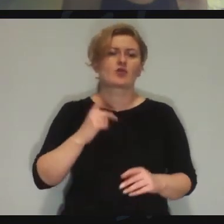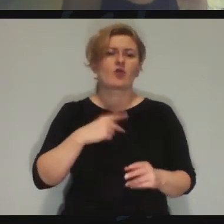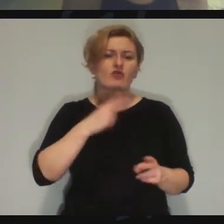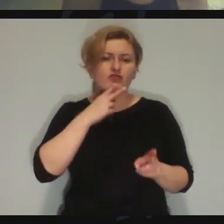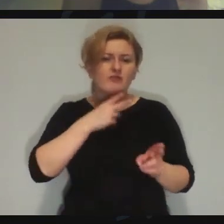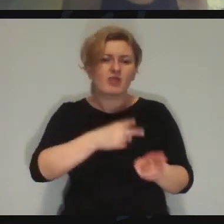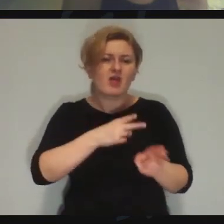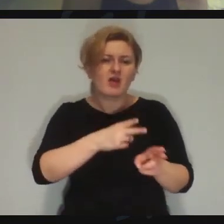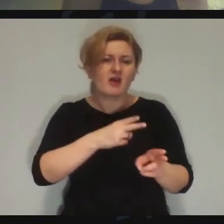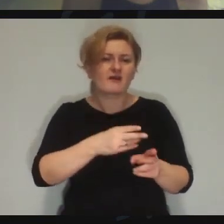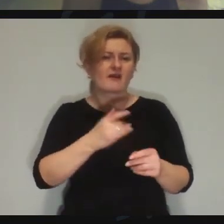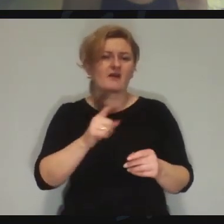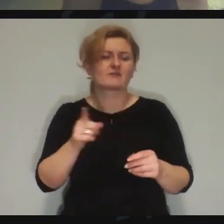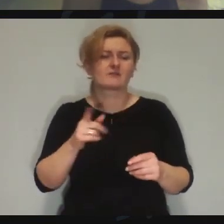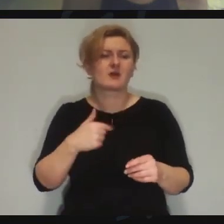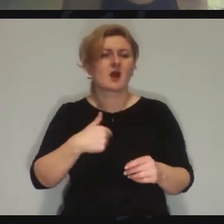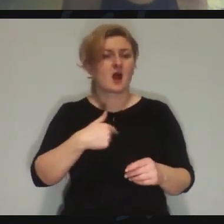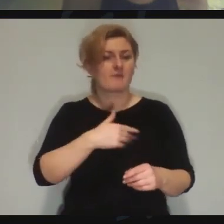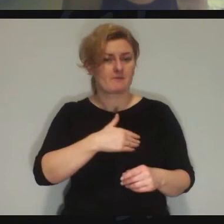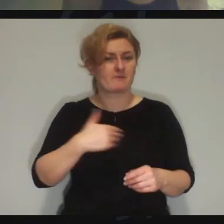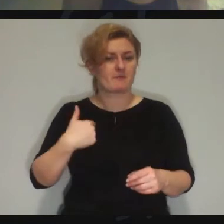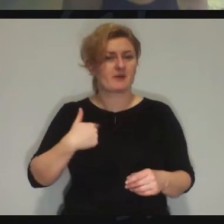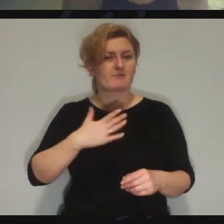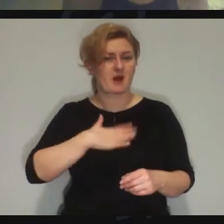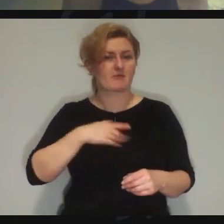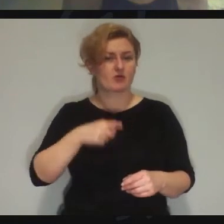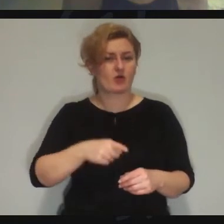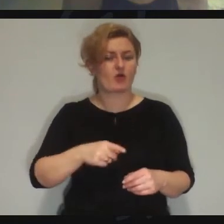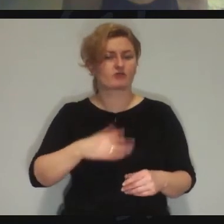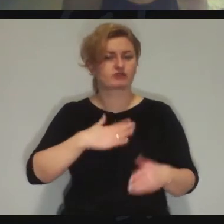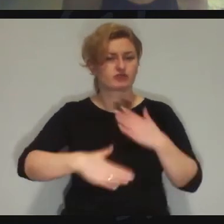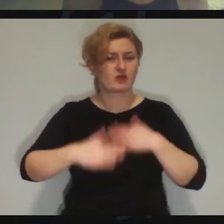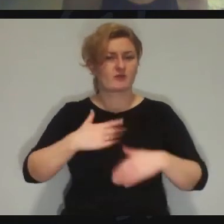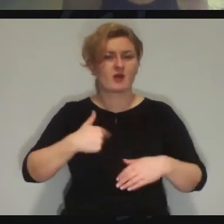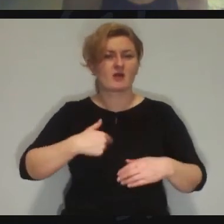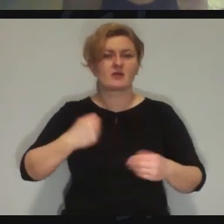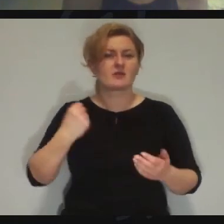mamy zaszczyt i przyjemność nie pracować " na oporze ".